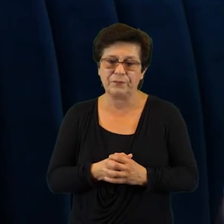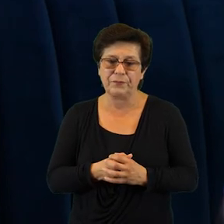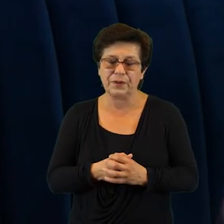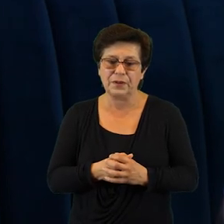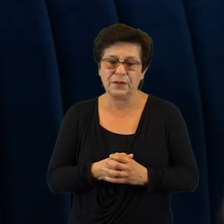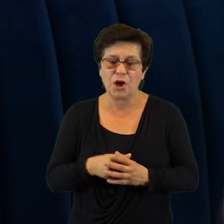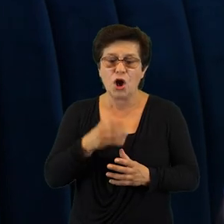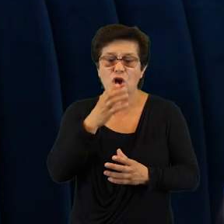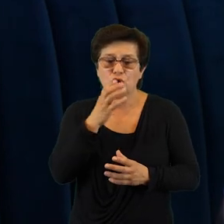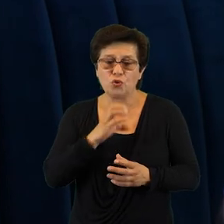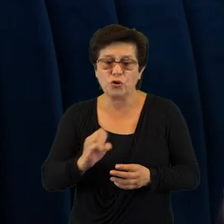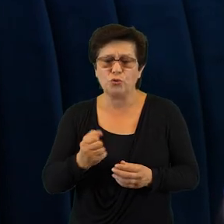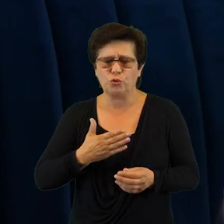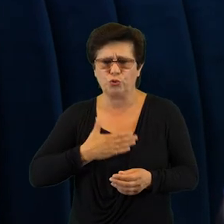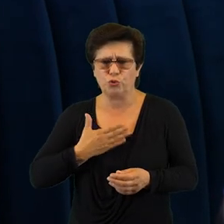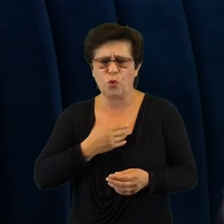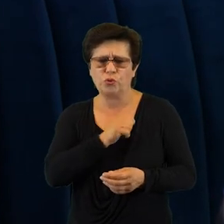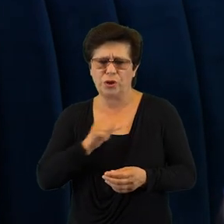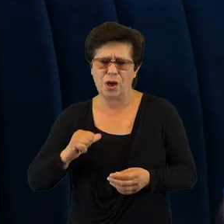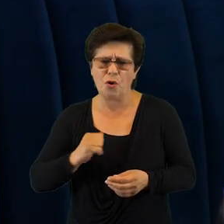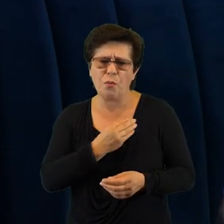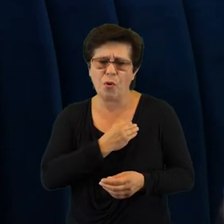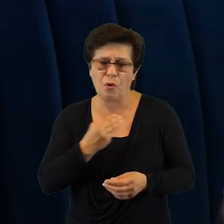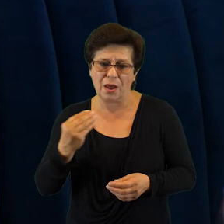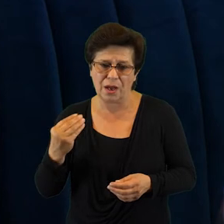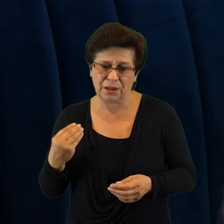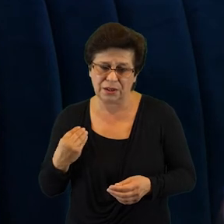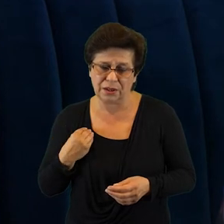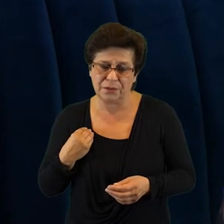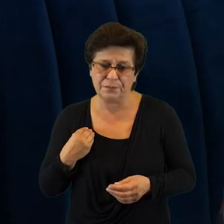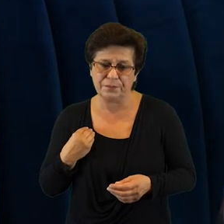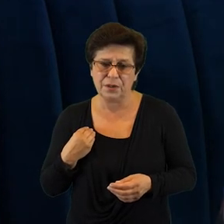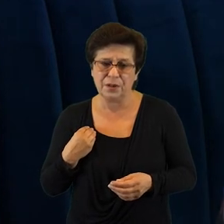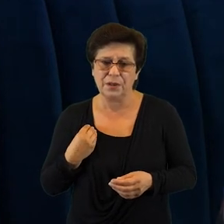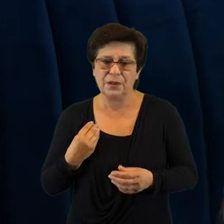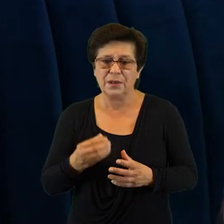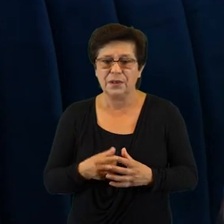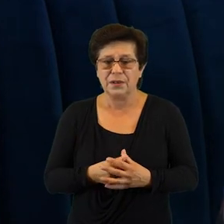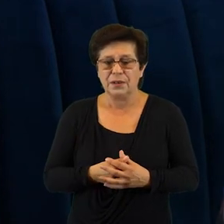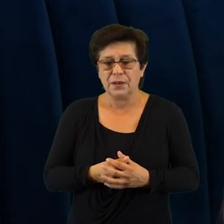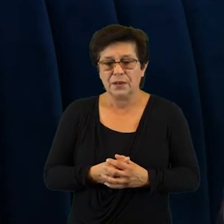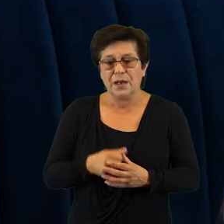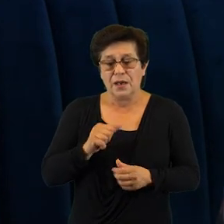Słonimski czuł się Polakiem. Pewnie jeszcze do tego wątku wrócimy, bo on jest szalenie istotny,